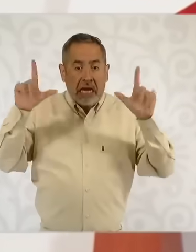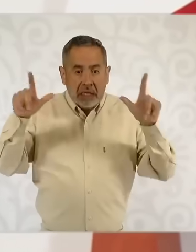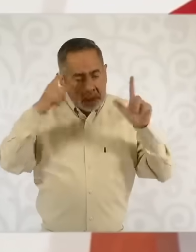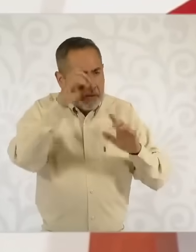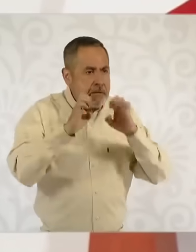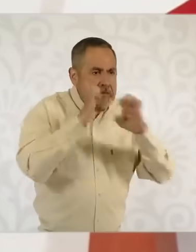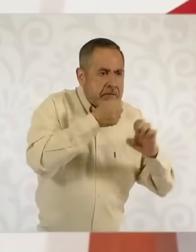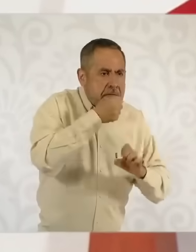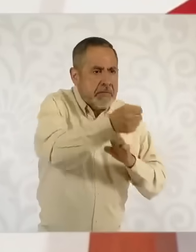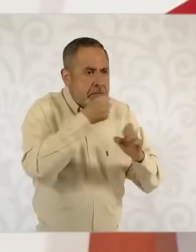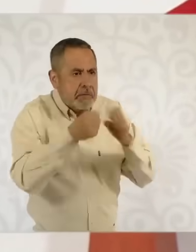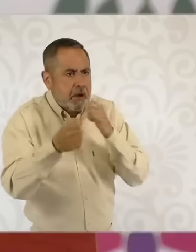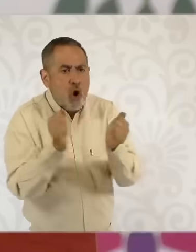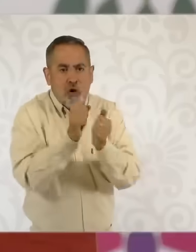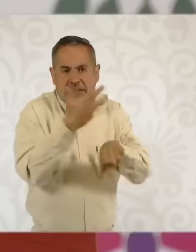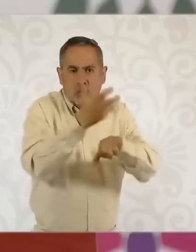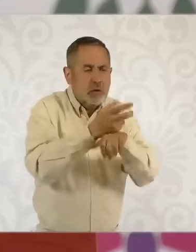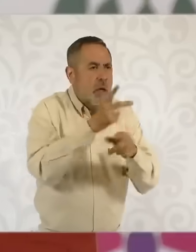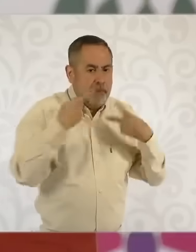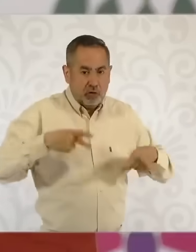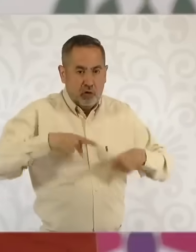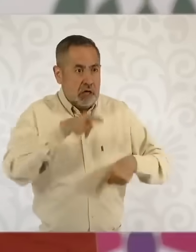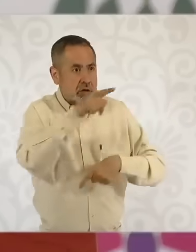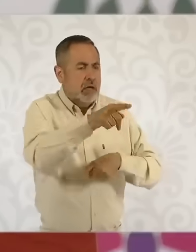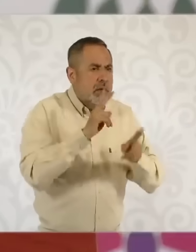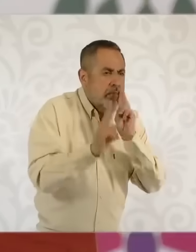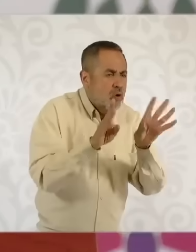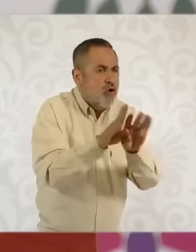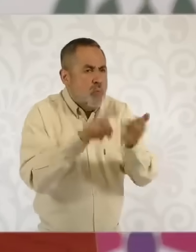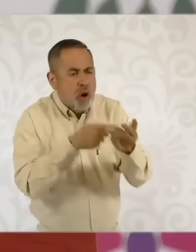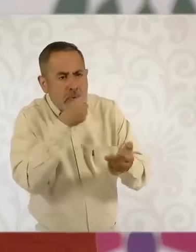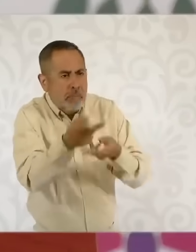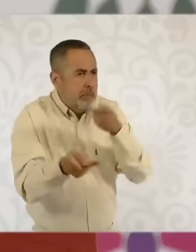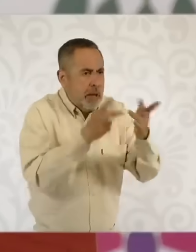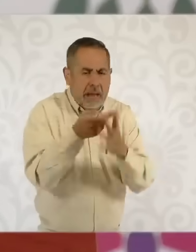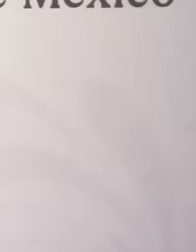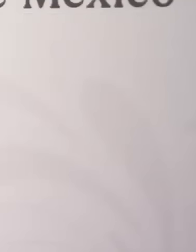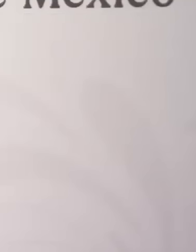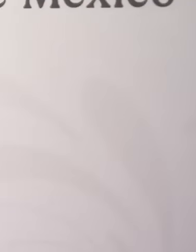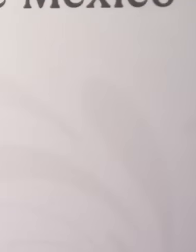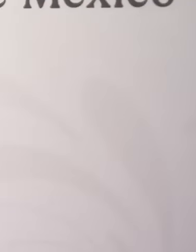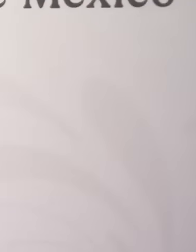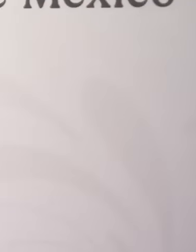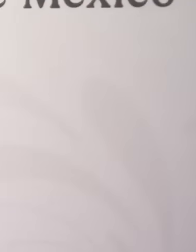estadounidenses de familias mexicanas a defender a los mexicanos y a decir "Aquí